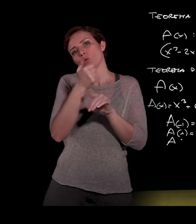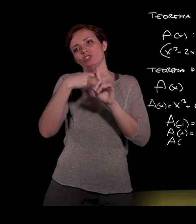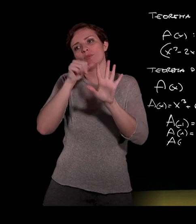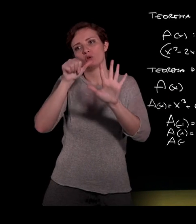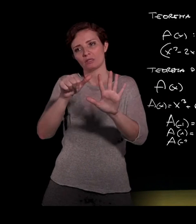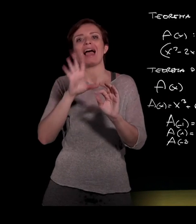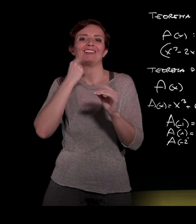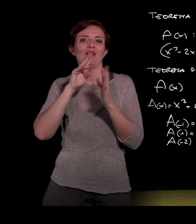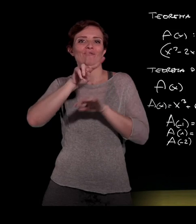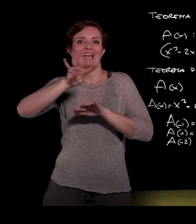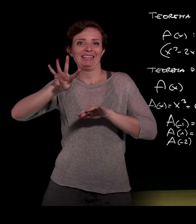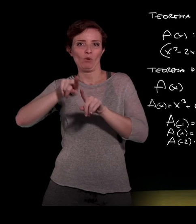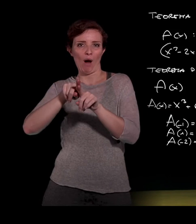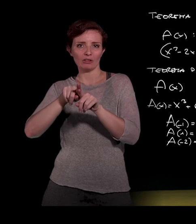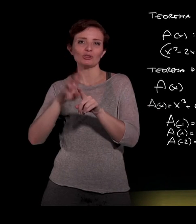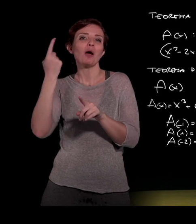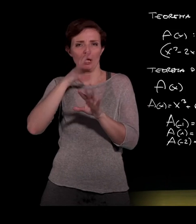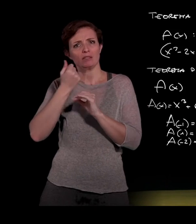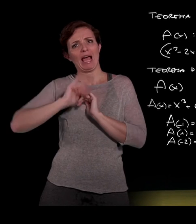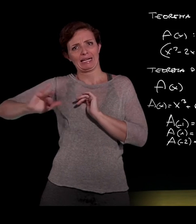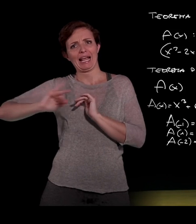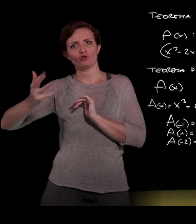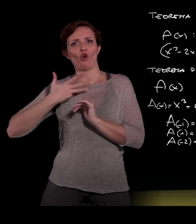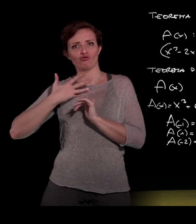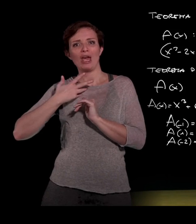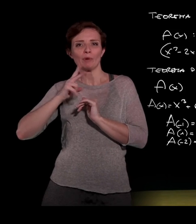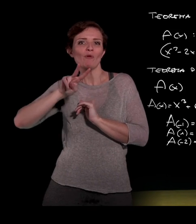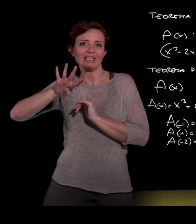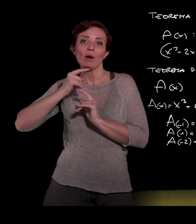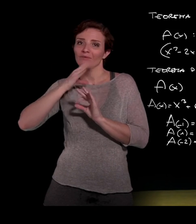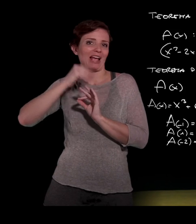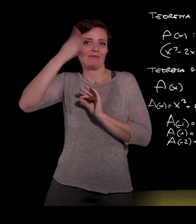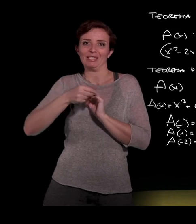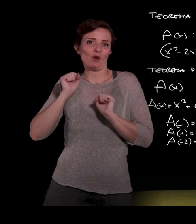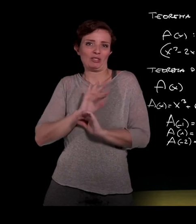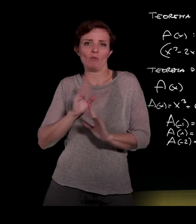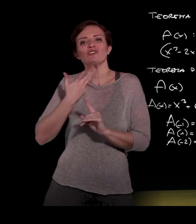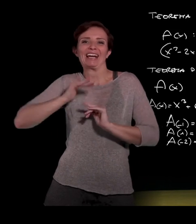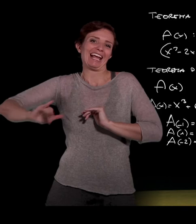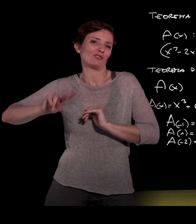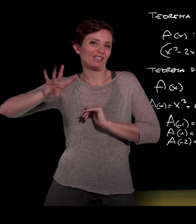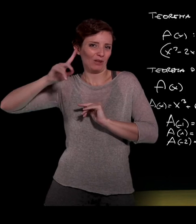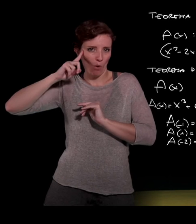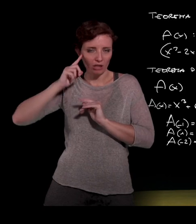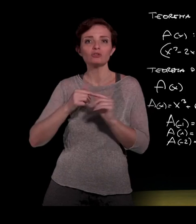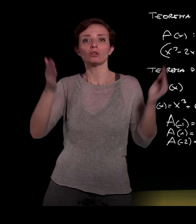A in corrispondenza di -2 sarà pari a -8+24-22+6.